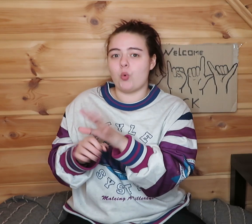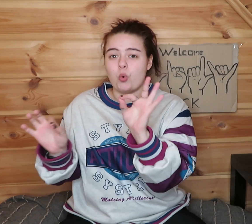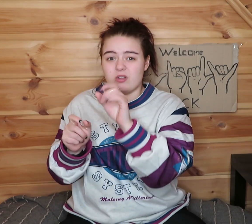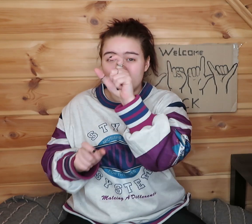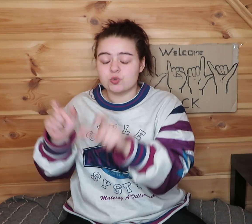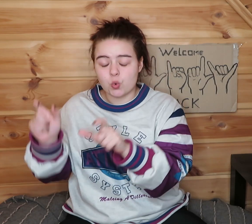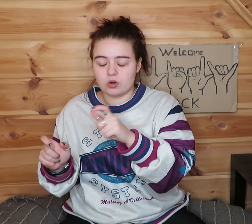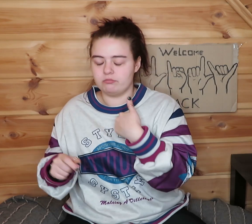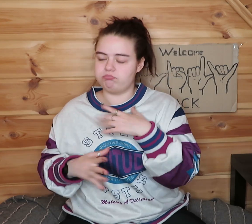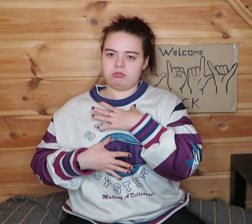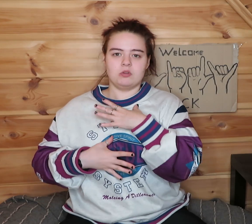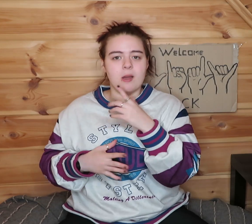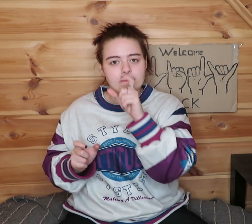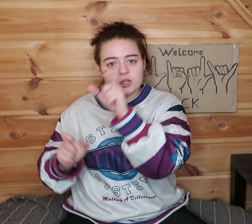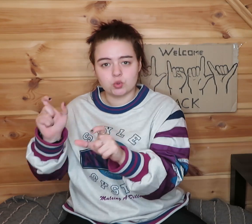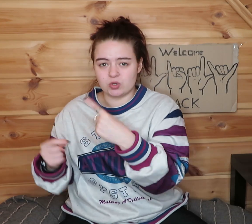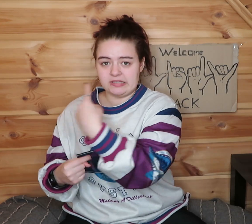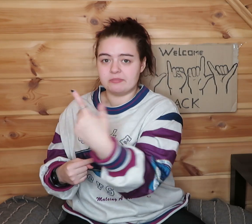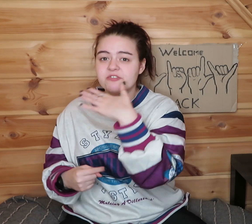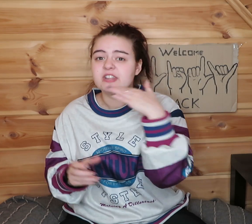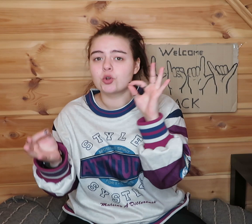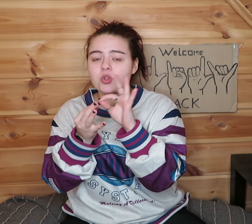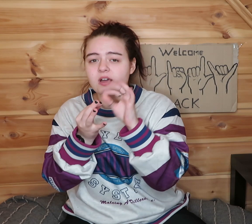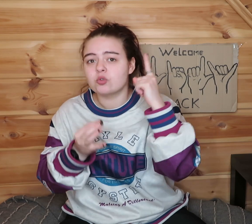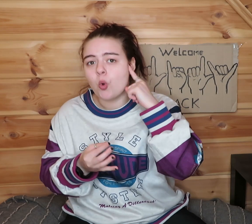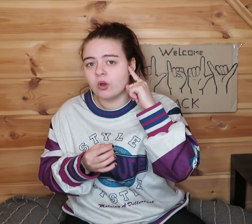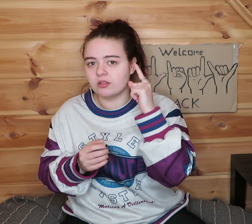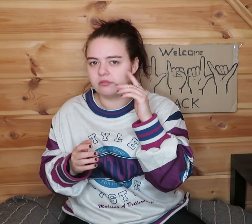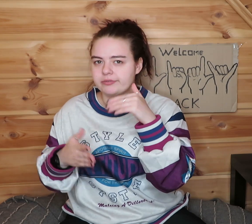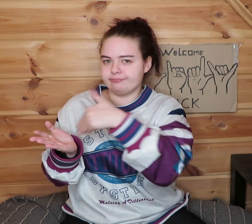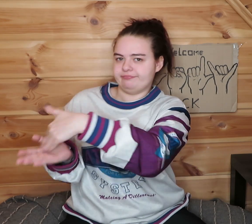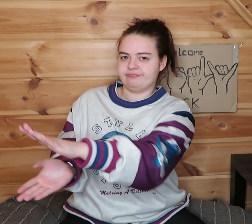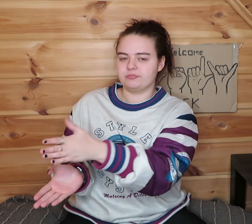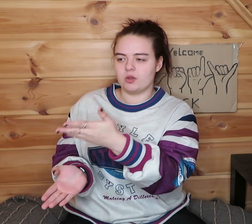Oder auch Personen, die selbst viel Kontakt zu hörenden Personen haben werden abgelehnt.